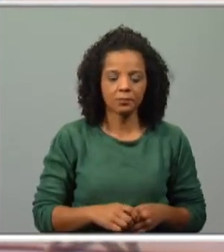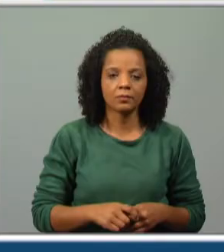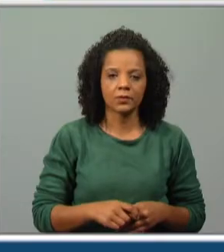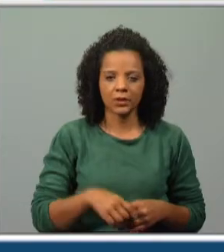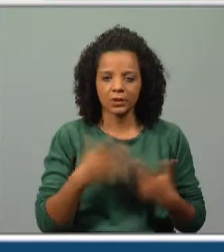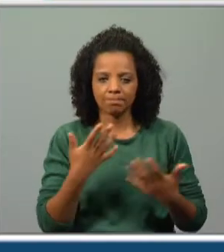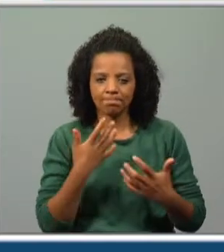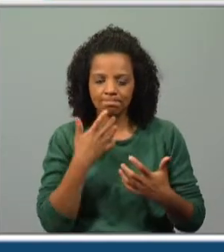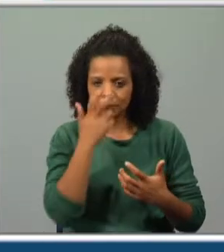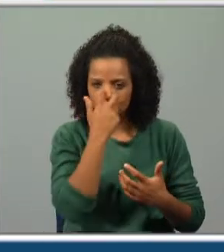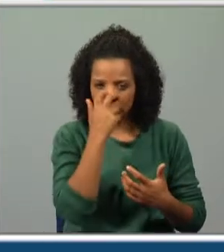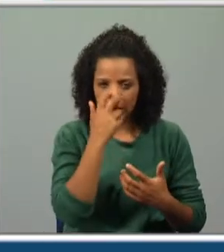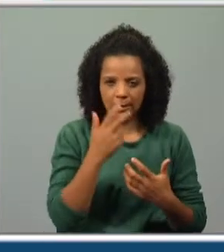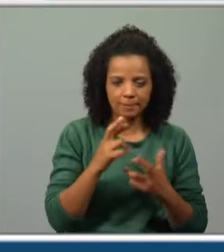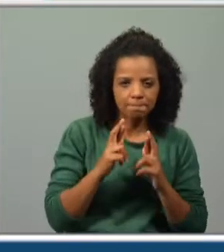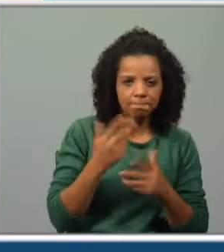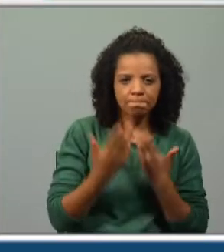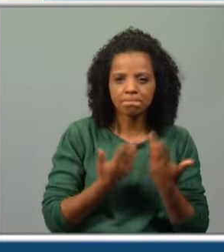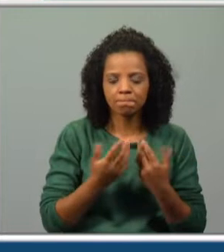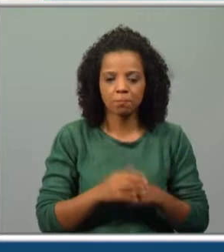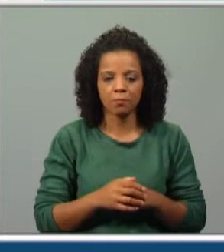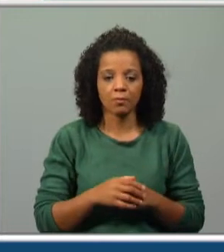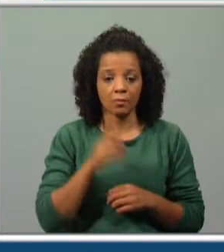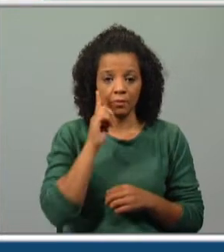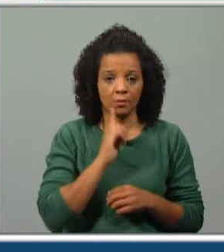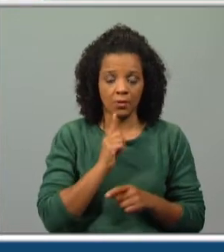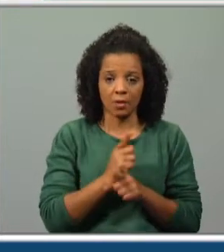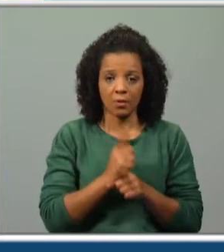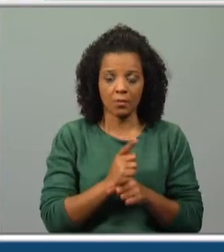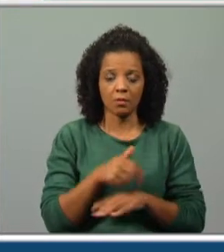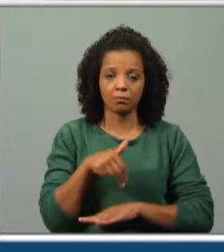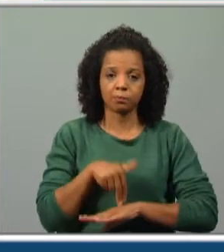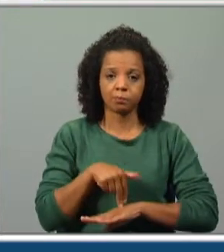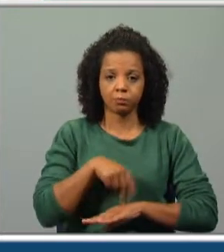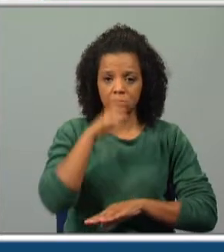expectativa e a curiosidade e ela continua não se movia apenas os seus 期待和好奇和她繼續不僅感動了它